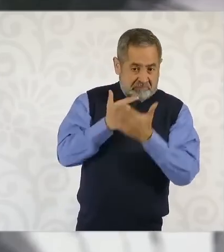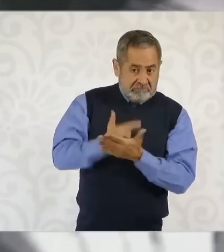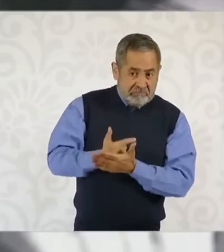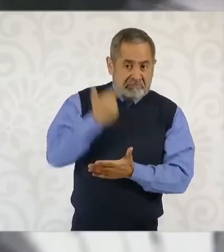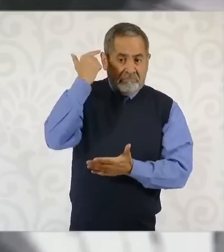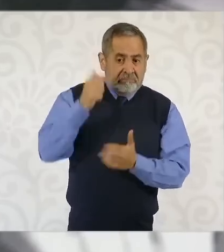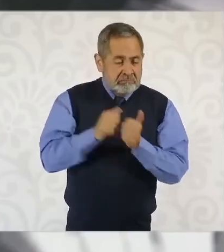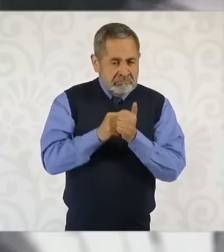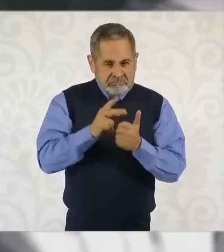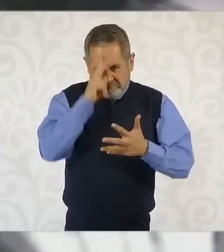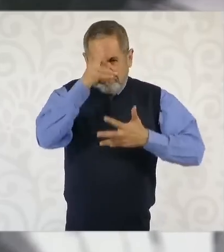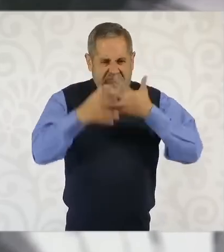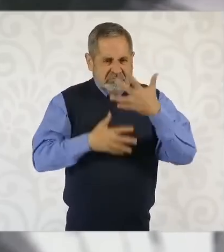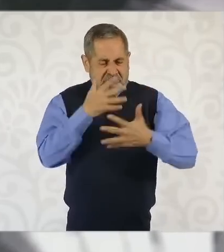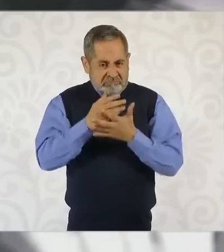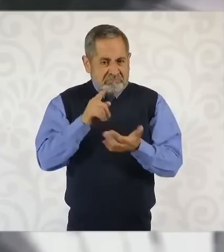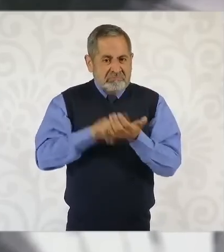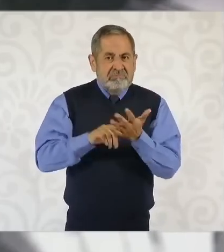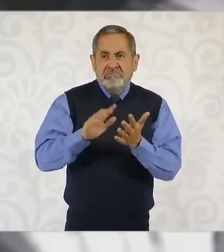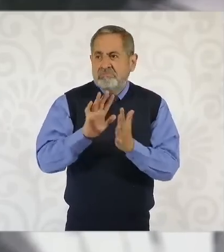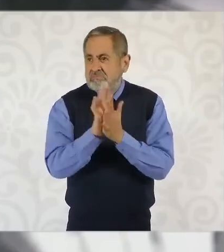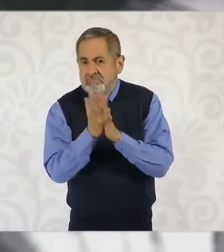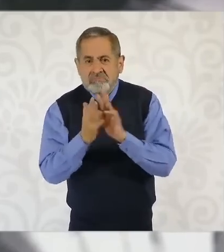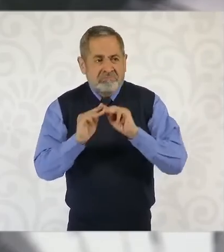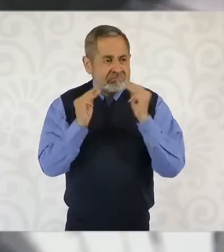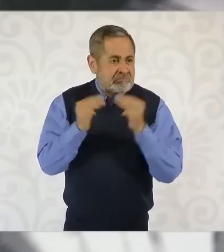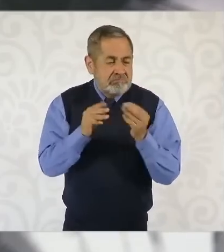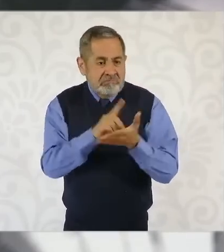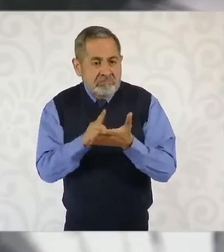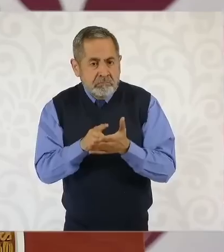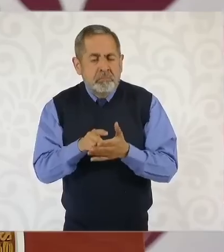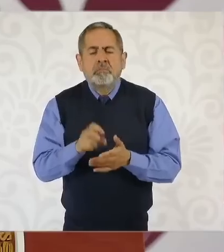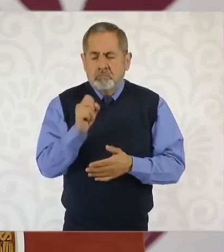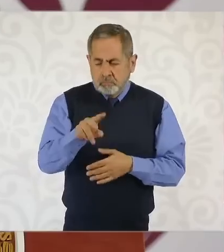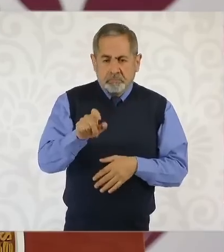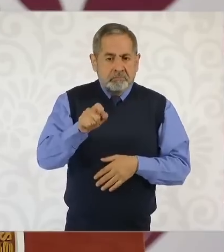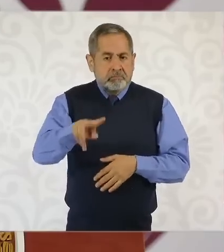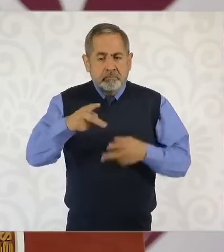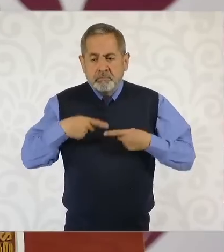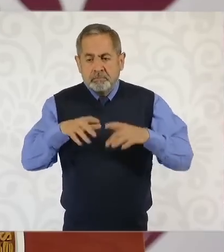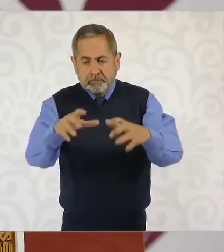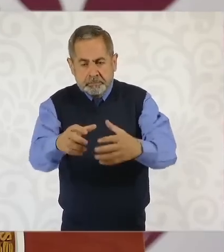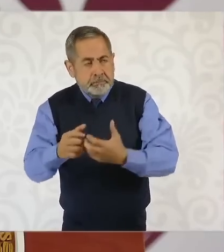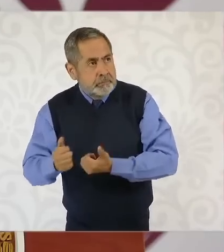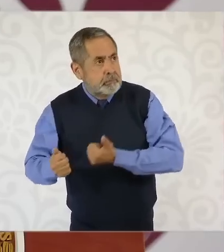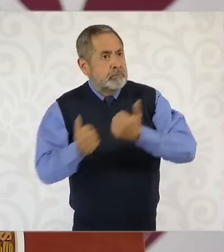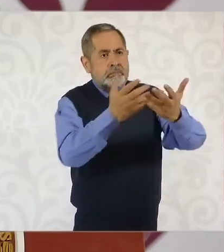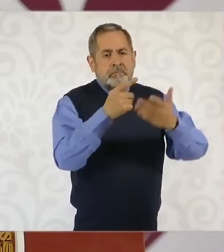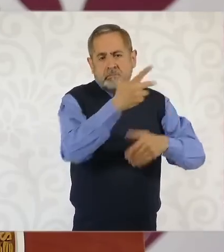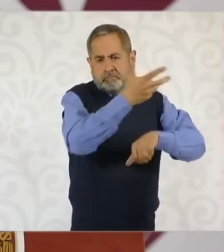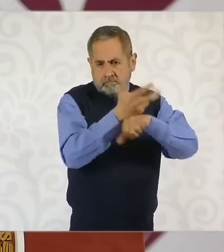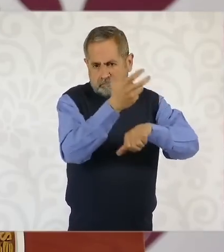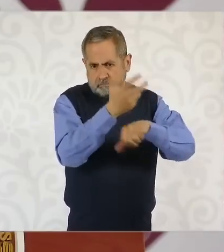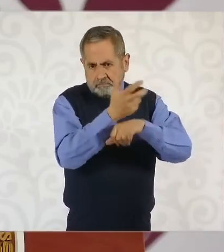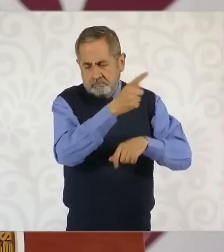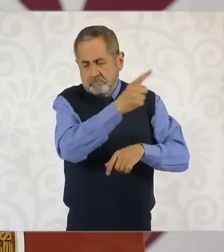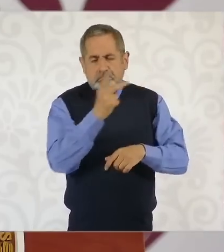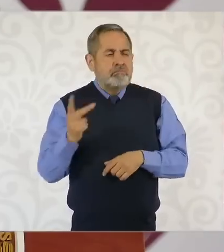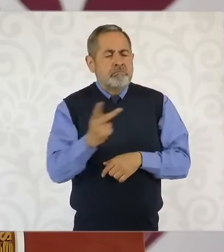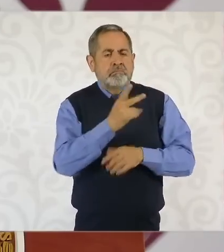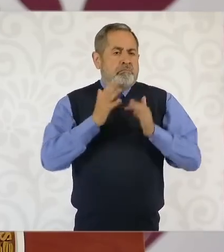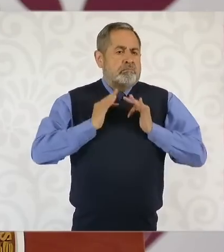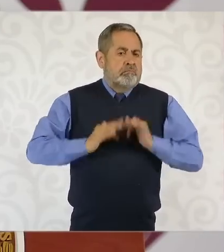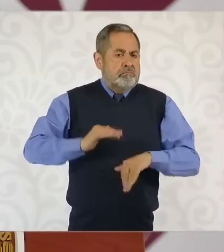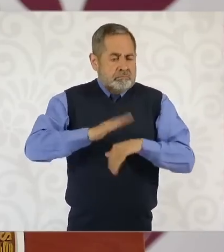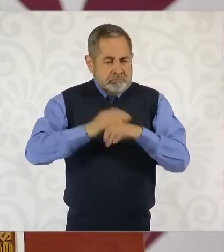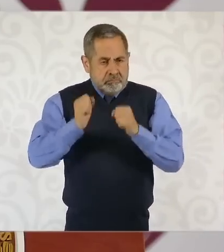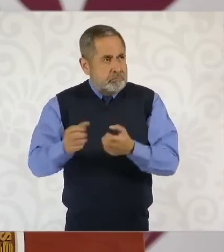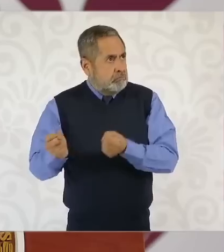con violencia y narcotráfico a Estados Unidos para beneficio de la seguridad de ambos países esto ha